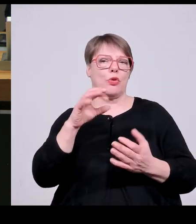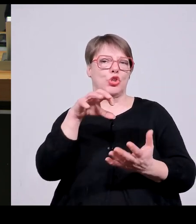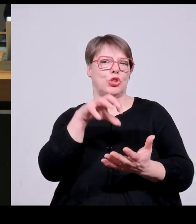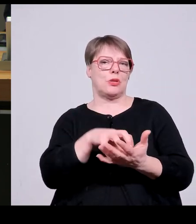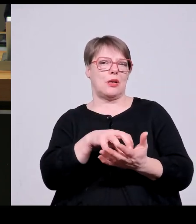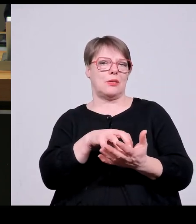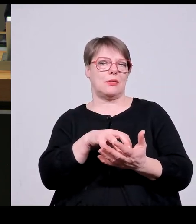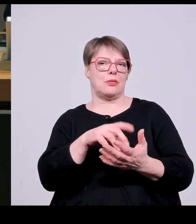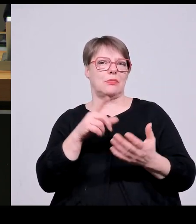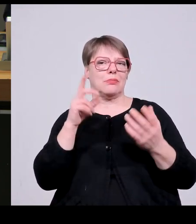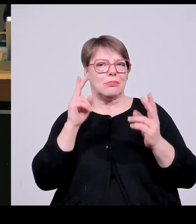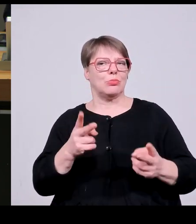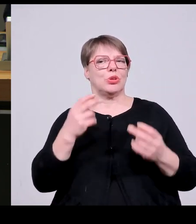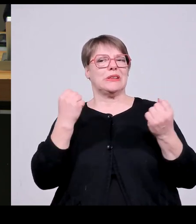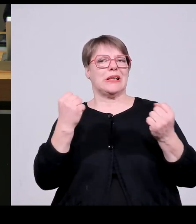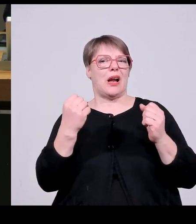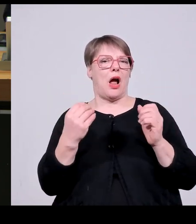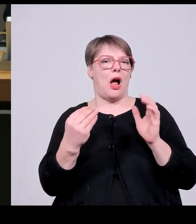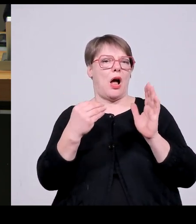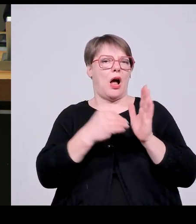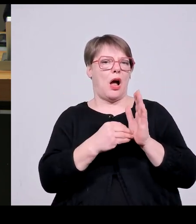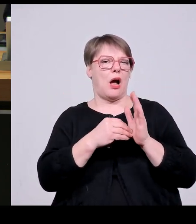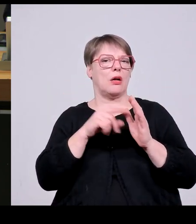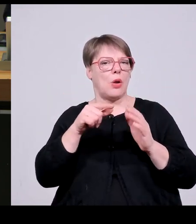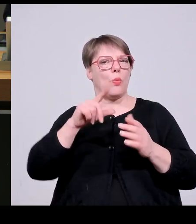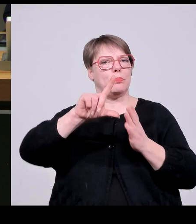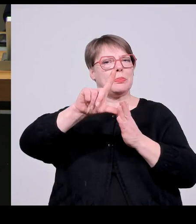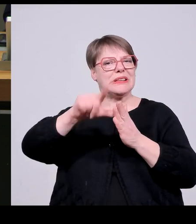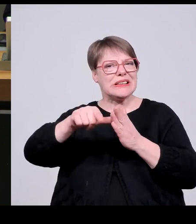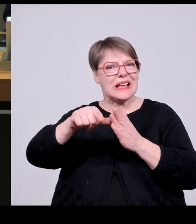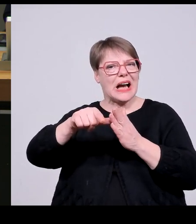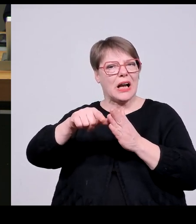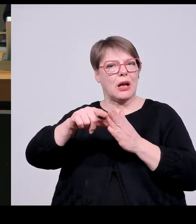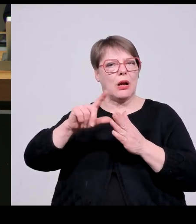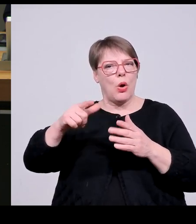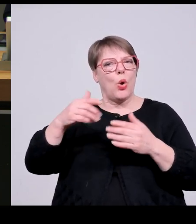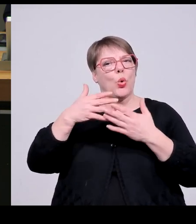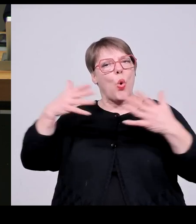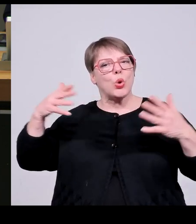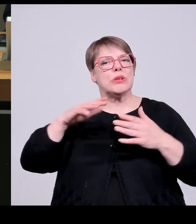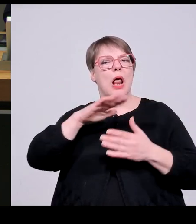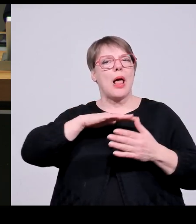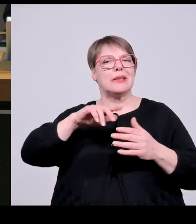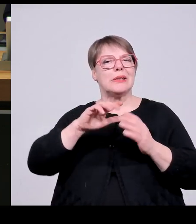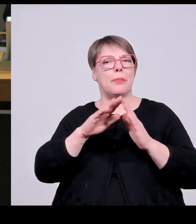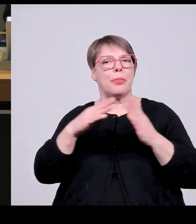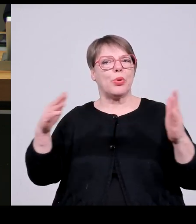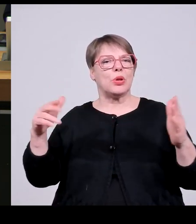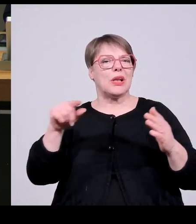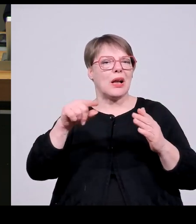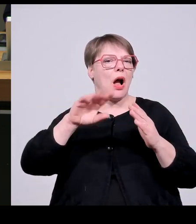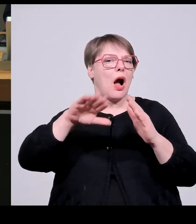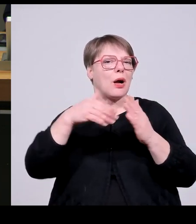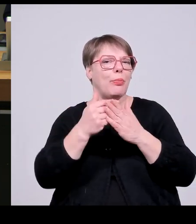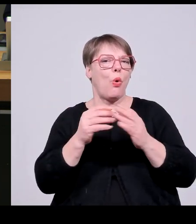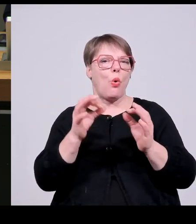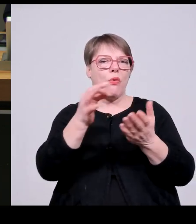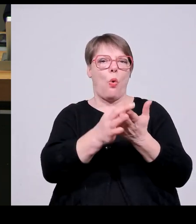in meinem Heimatbezirk treten gibt es sieben. Wenn man die Kosten Leistungsrechnung. Bei der Produkt nebeneinander stellt, ist natürlich so, dass